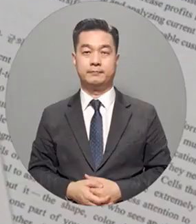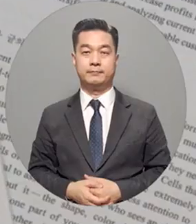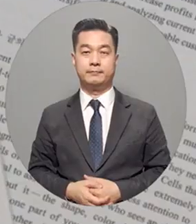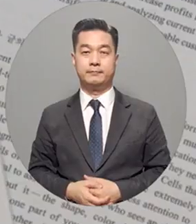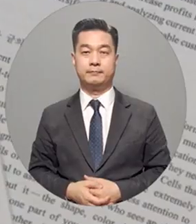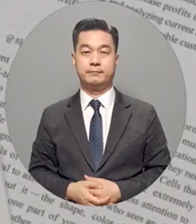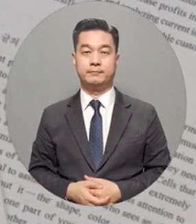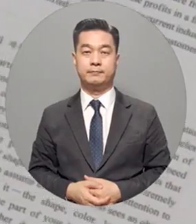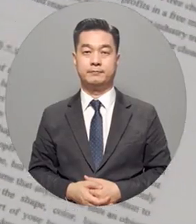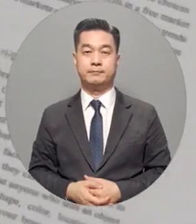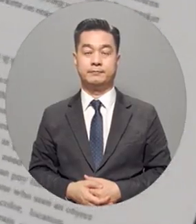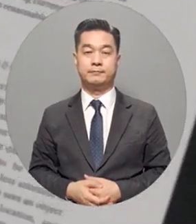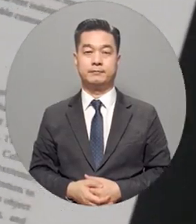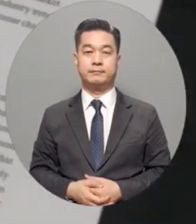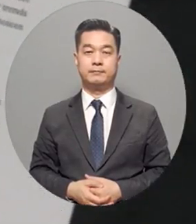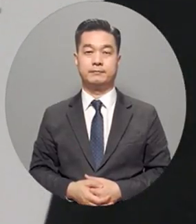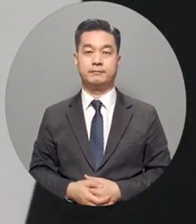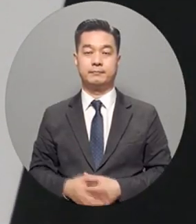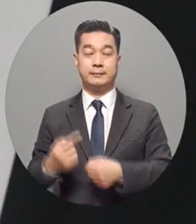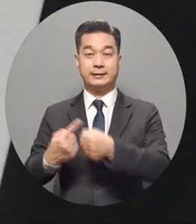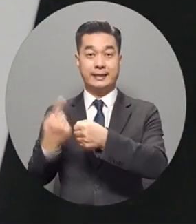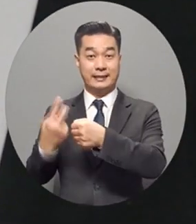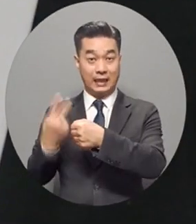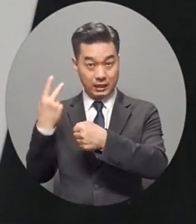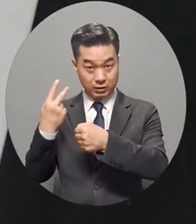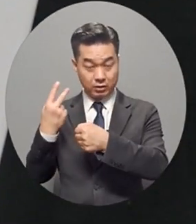이 소식은 유서영 기자가 취재했습니다.